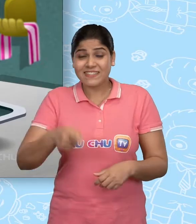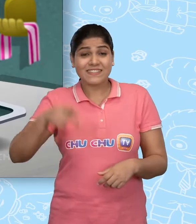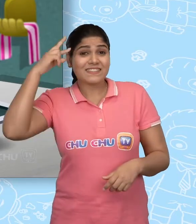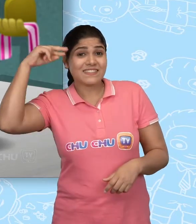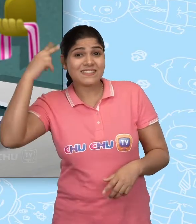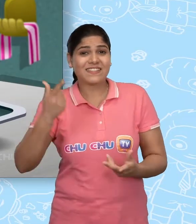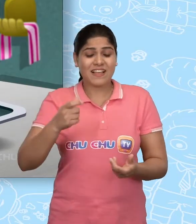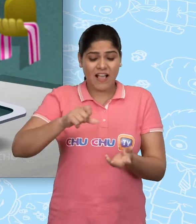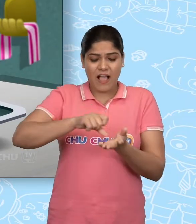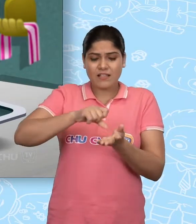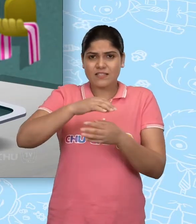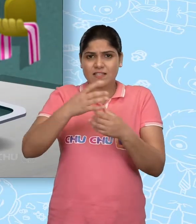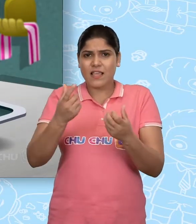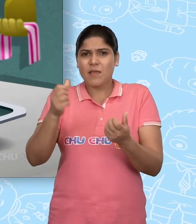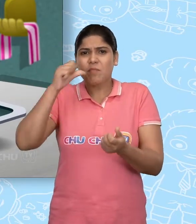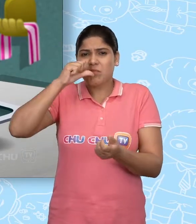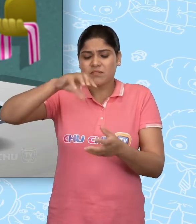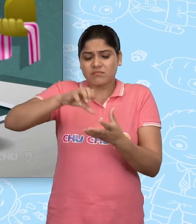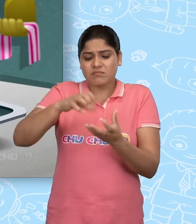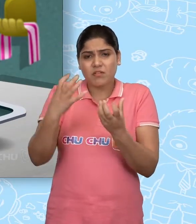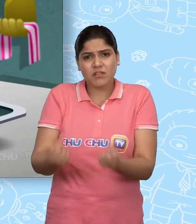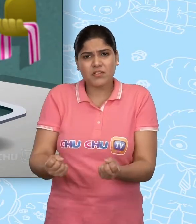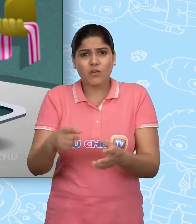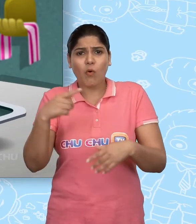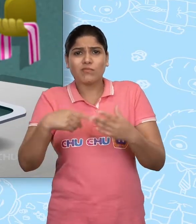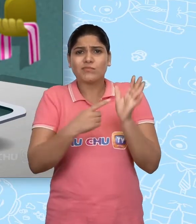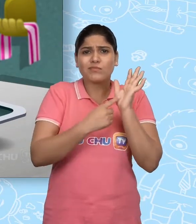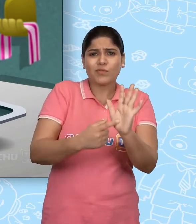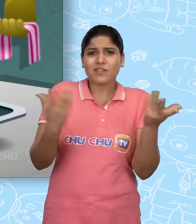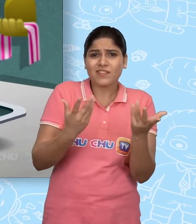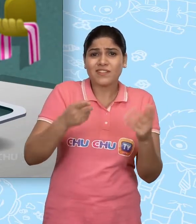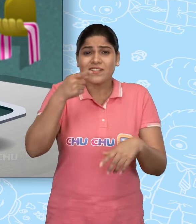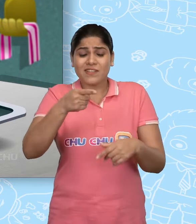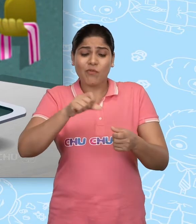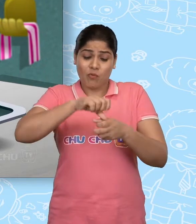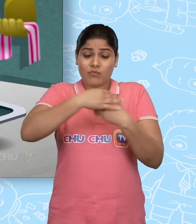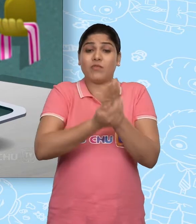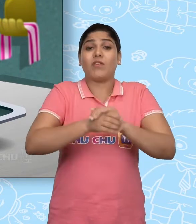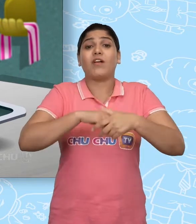और इसीलिए वो अपने हाथ गीले कर के आ जाती और ऐसे दिखाती जैसे वह उन्हें धो के आयी है